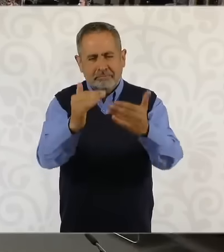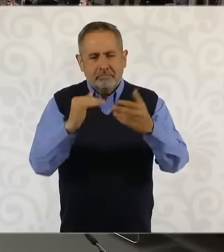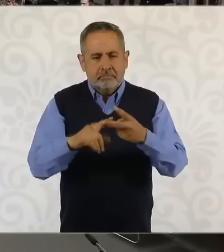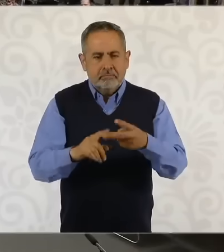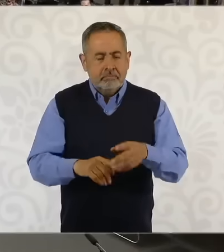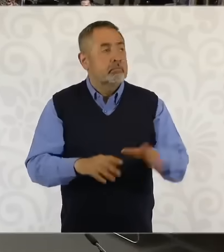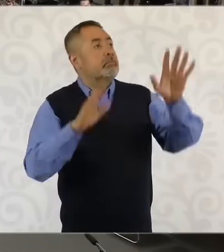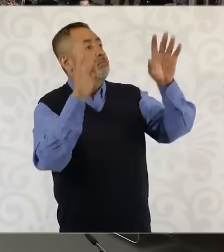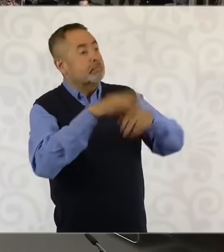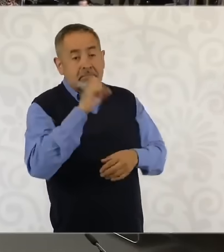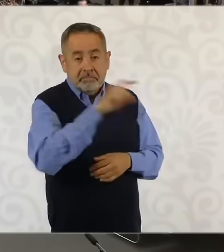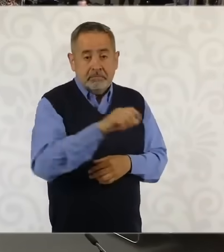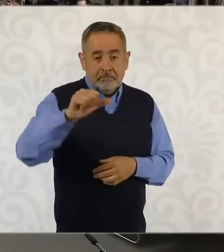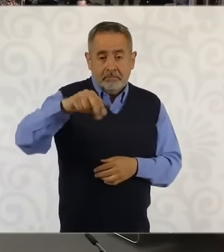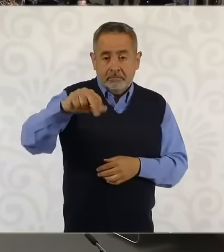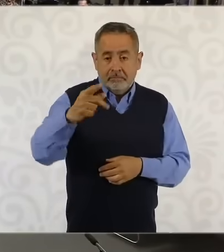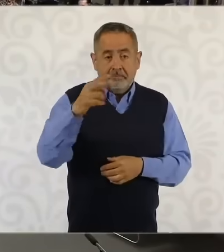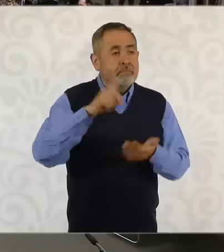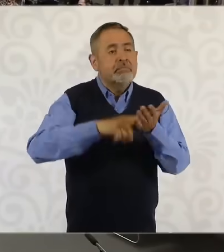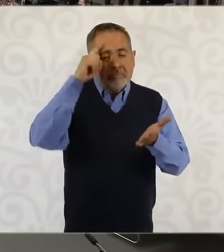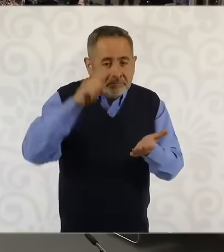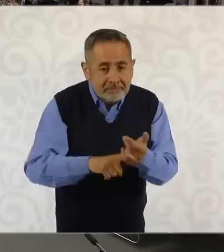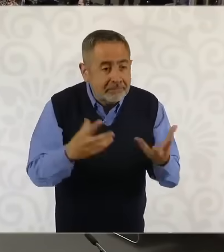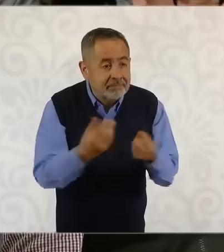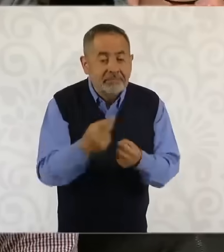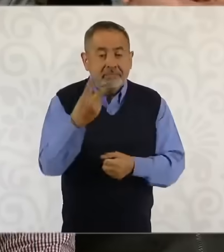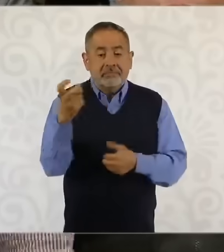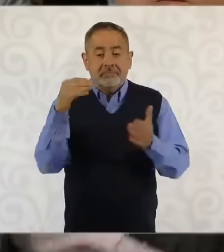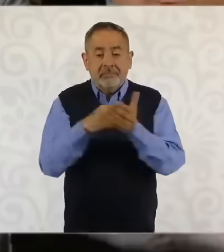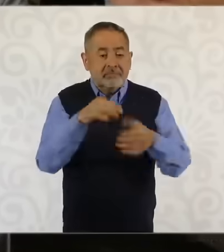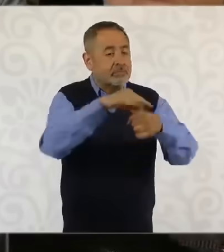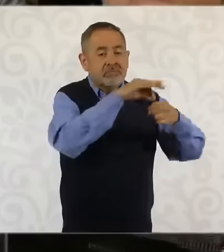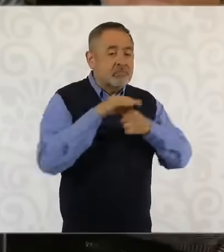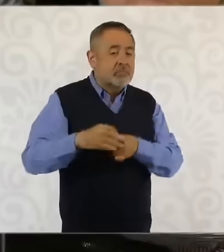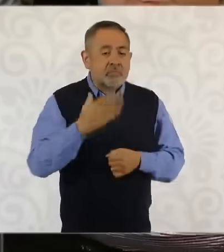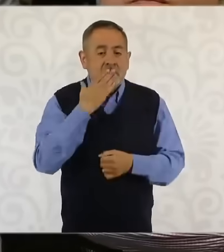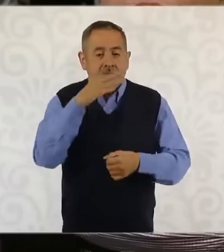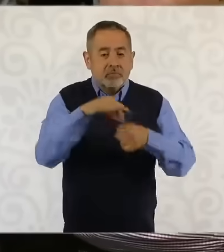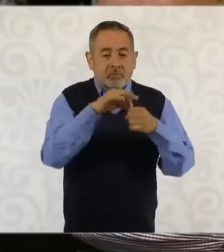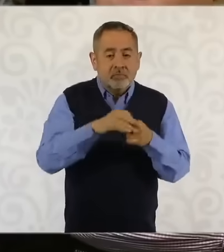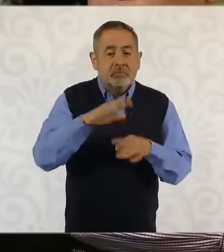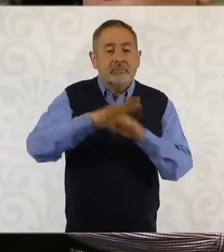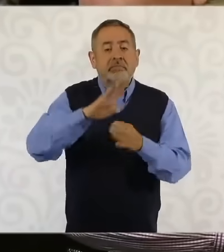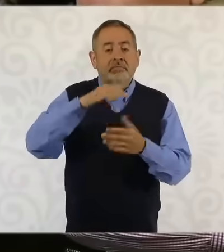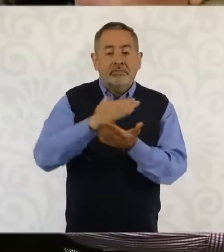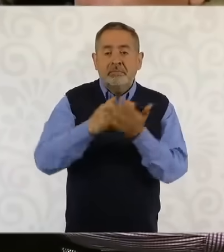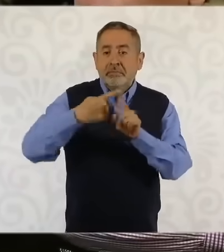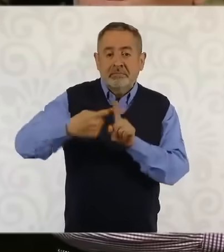y luego Ana Patricia ¿qué cree votaron 200,000 en Sonora y casi la más de la mitad votaron por ella